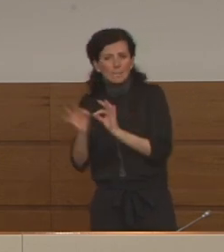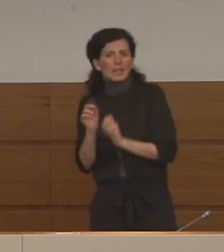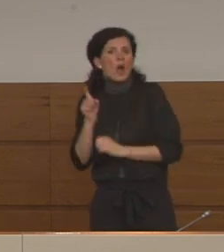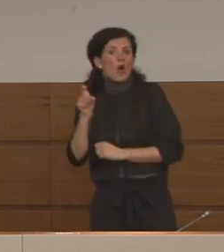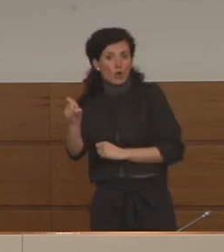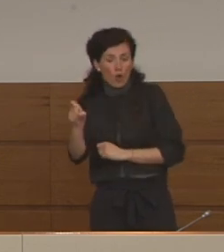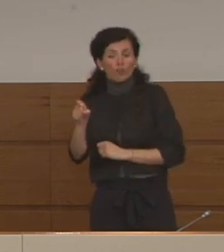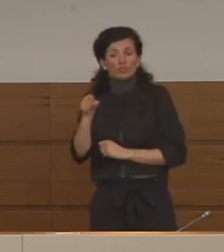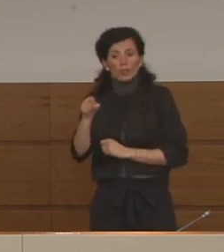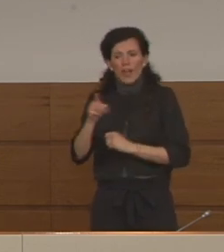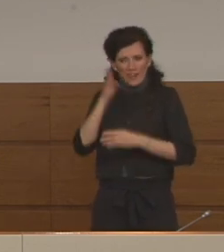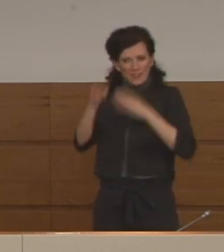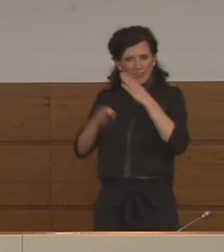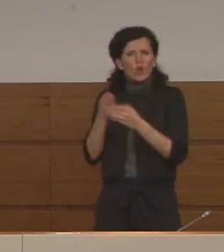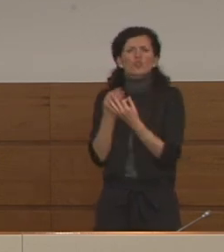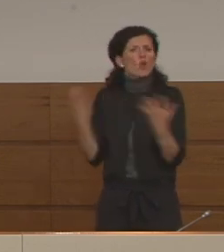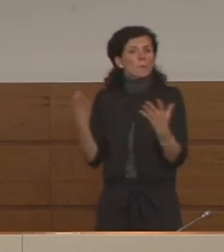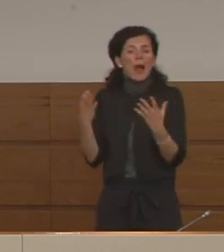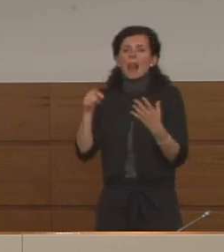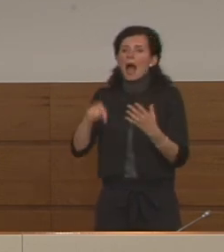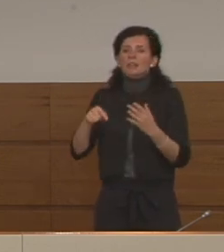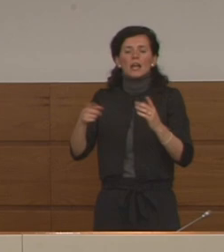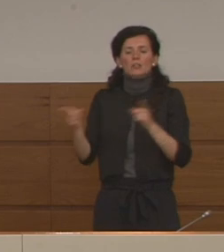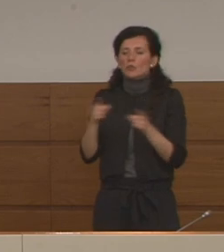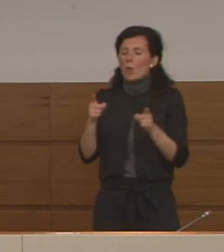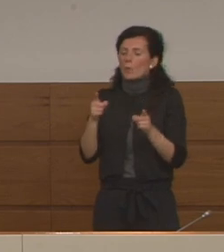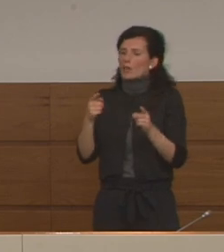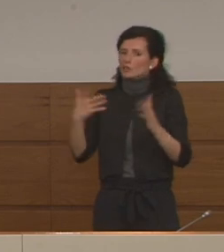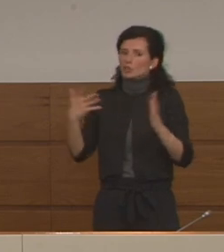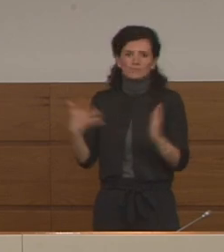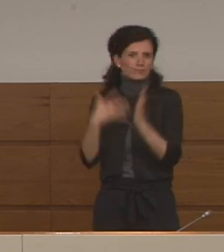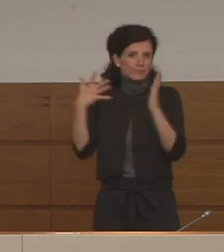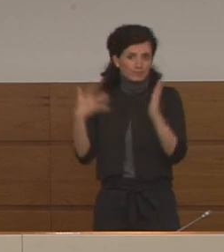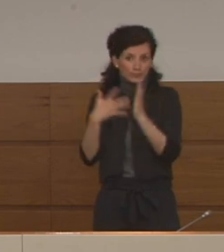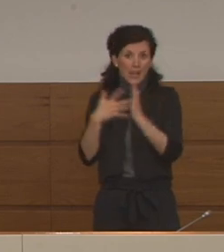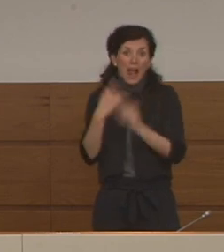questo momento purtroppo segnano il passo. Quindi quella è una strategia, una